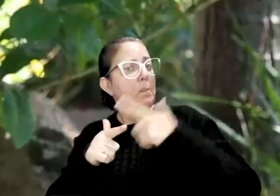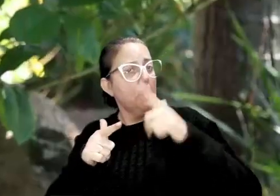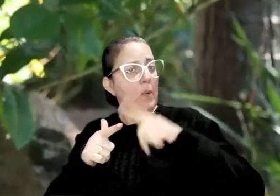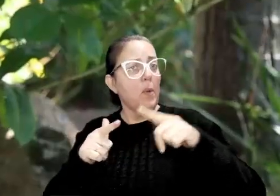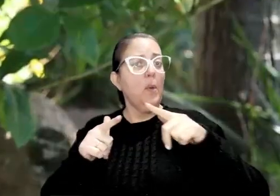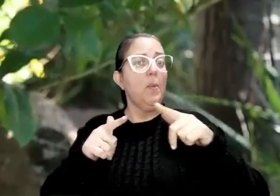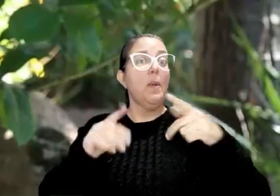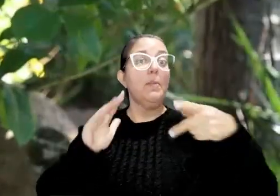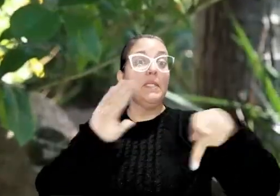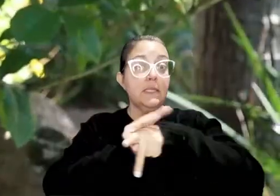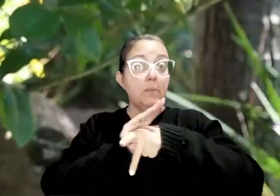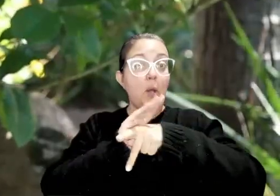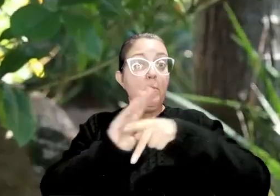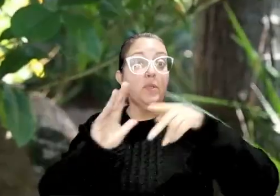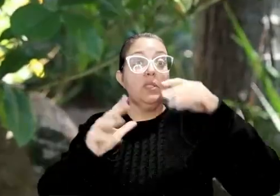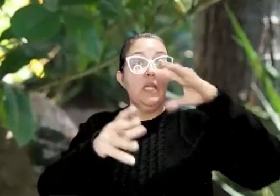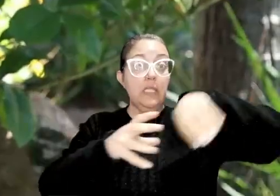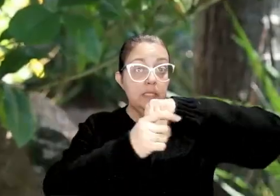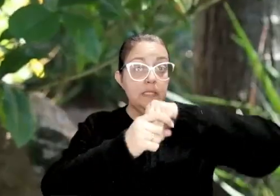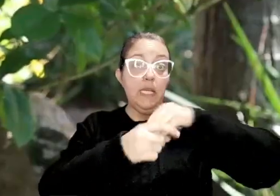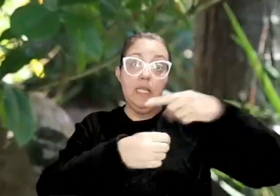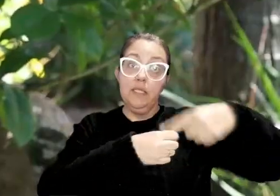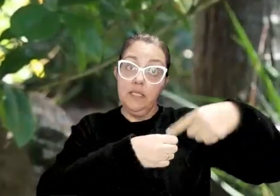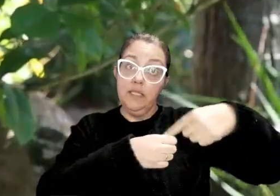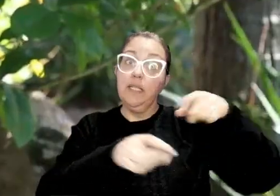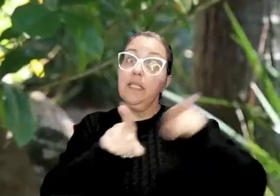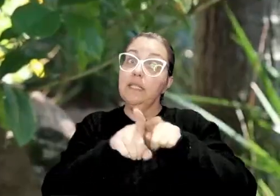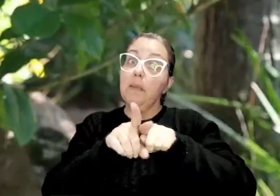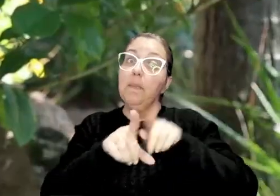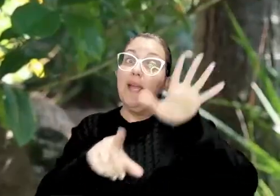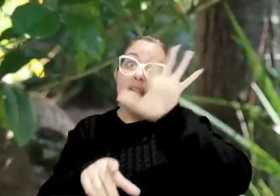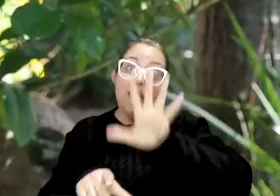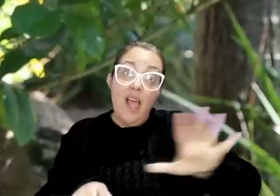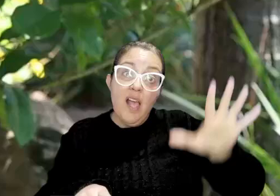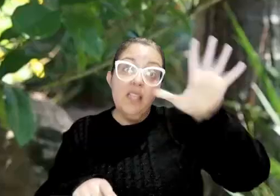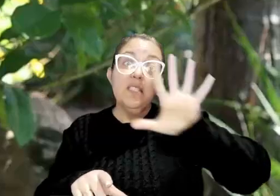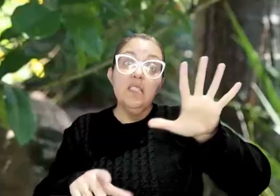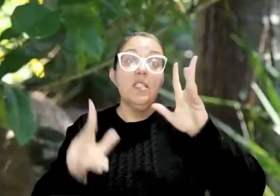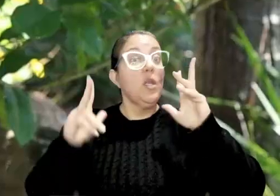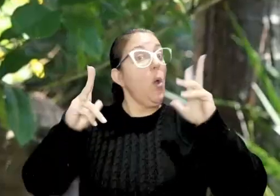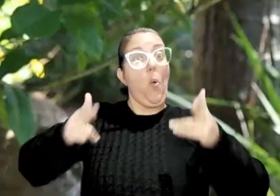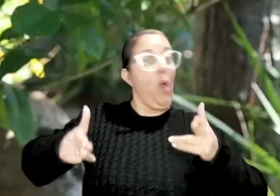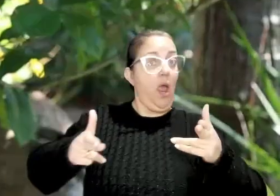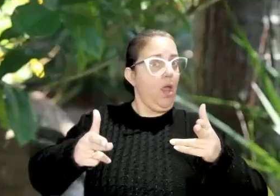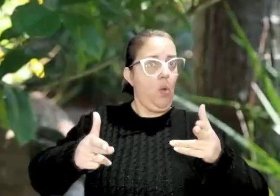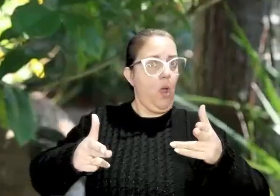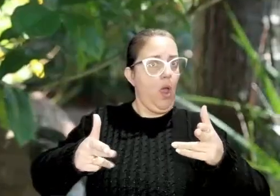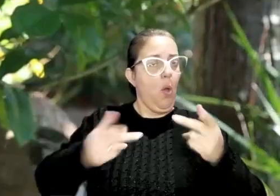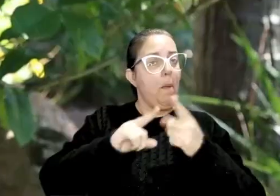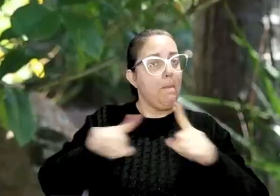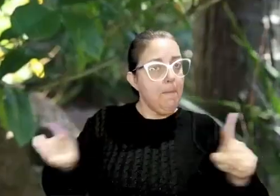a região que nem sempre são os mesmos impactos e nem sempre a forma como eles alteram a dinâmica